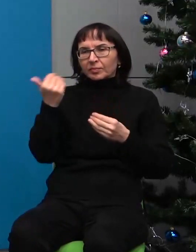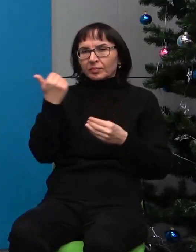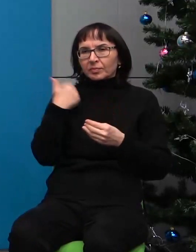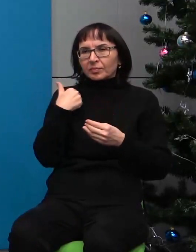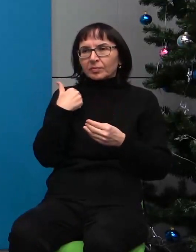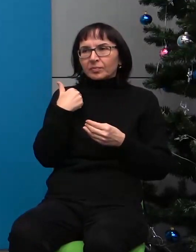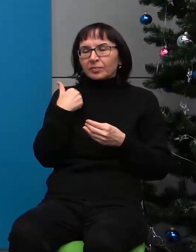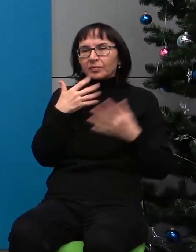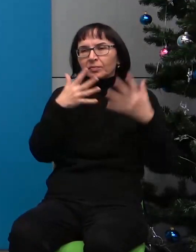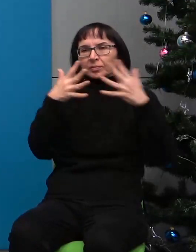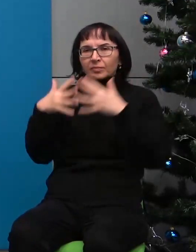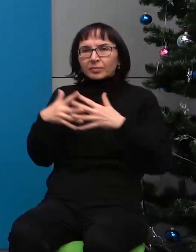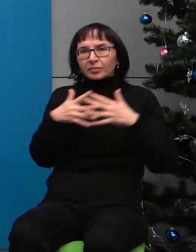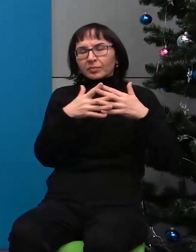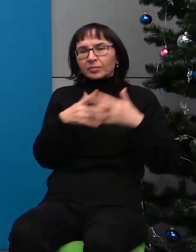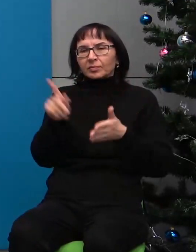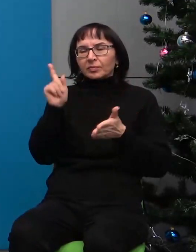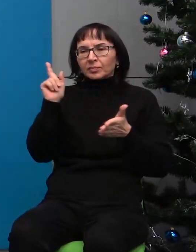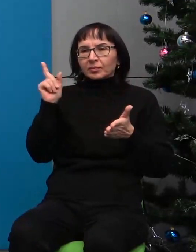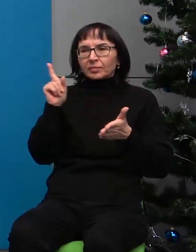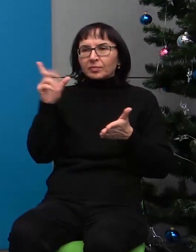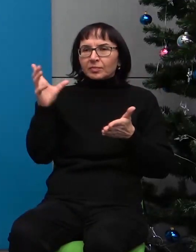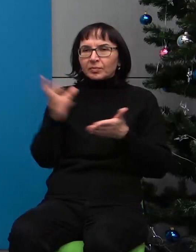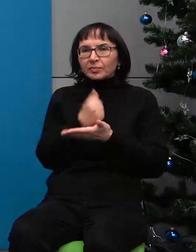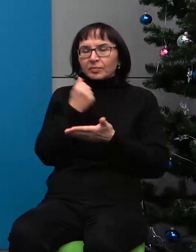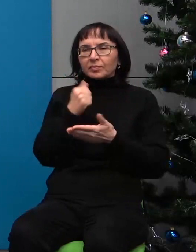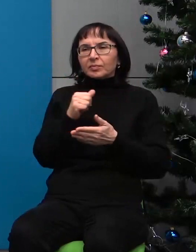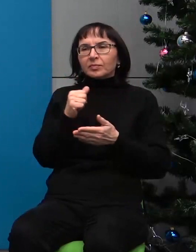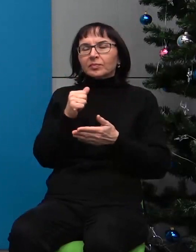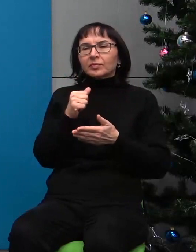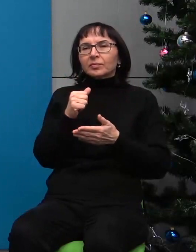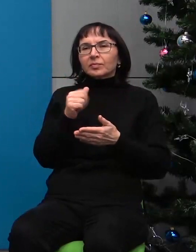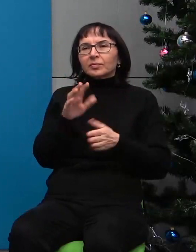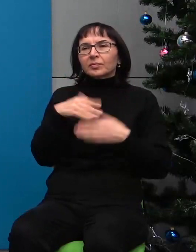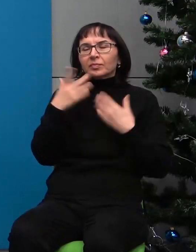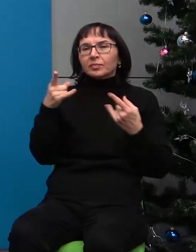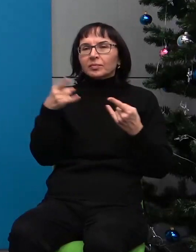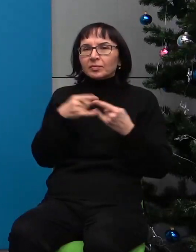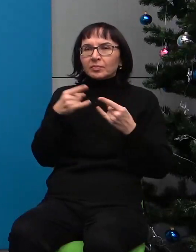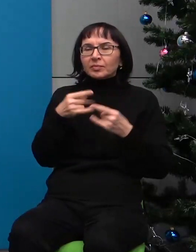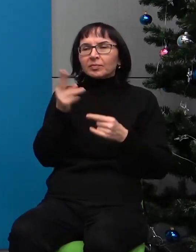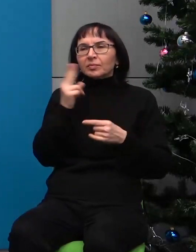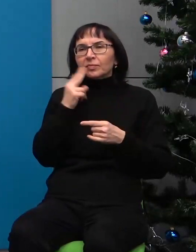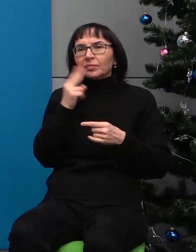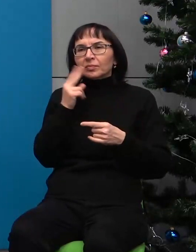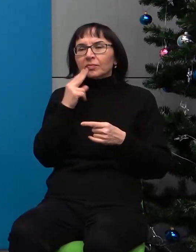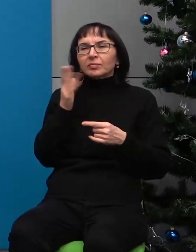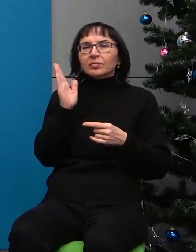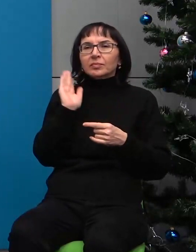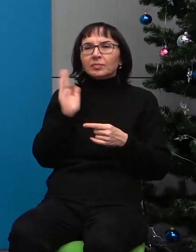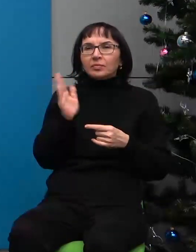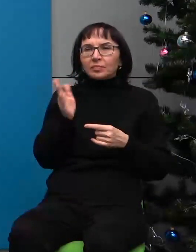Amerykanie zwyciężyli, przyjechali na swoich Jeepach, dali czekoladę i papierosy i potem James Bond wkroczył do akcji.